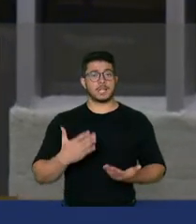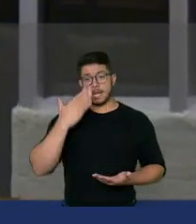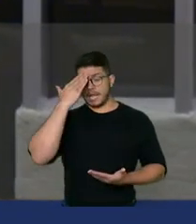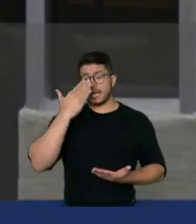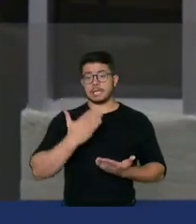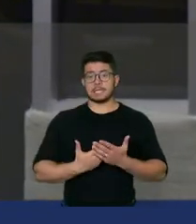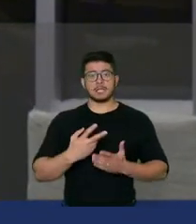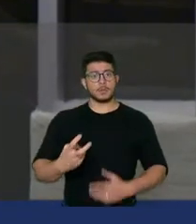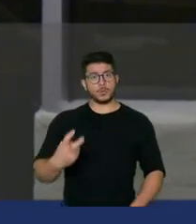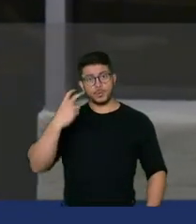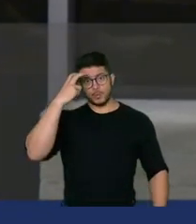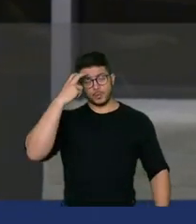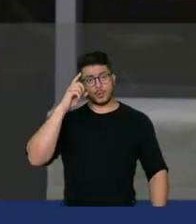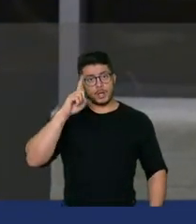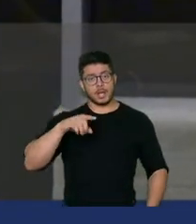PROJETOS, OBRIGADA PRESIDENTE. -- [PRESIDENTE]: DEPUTADA